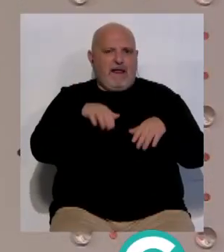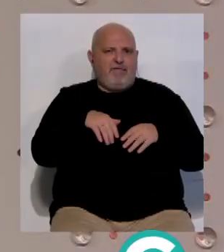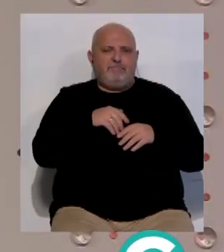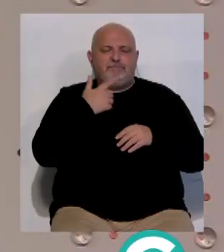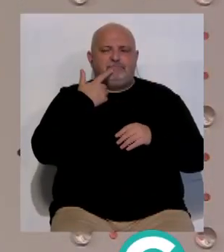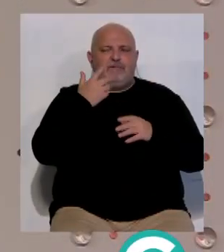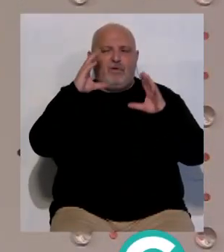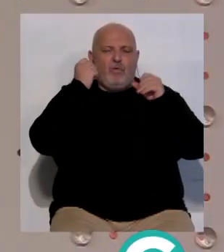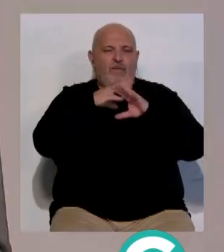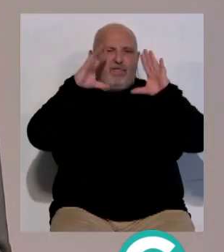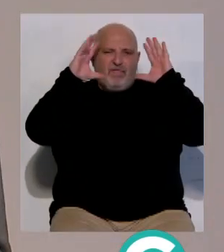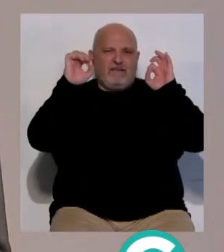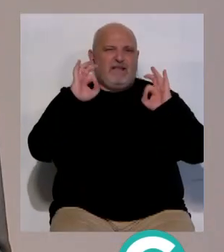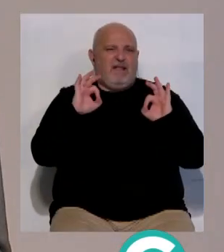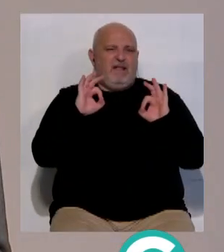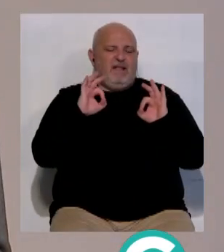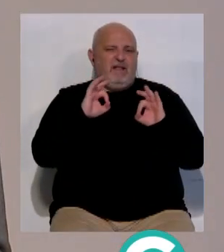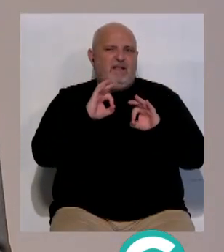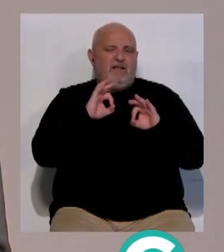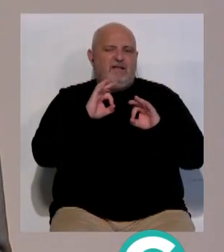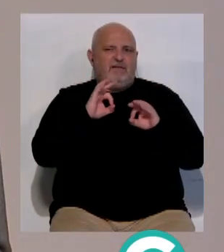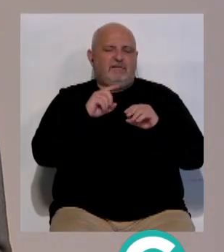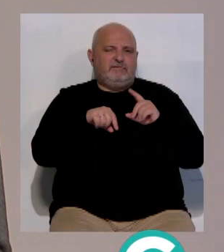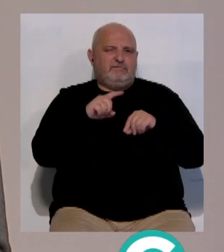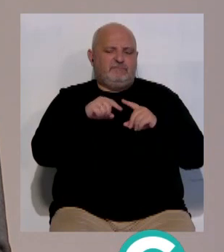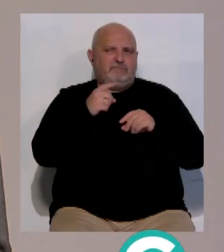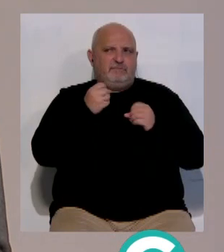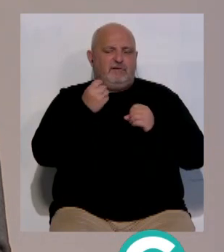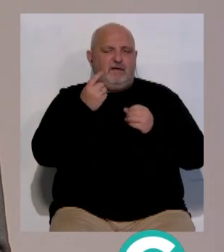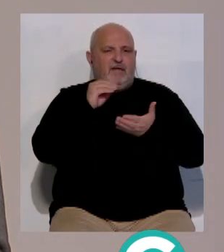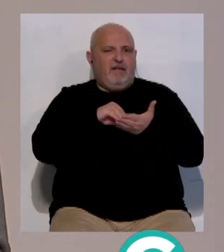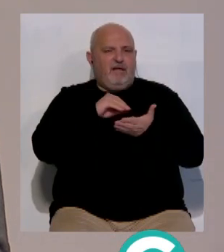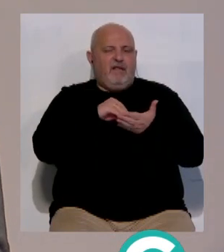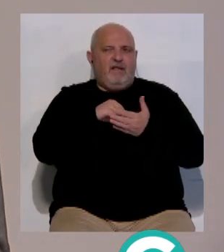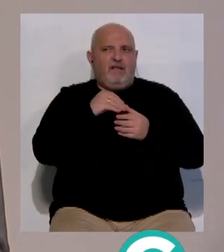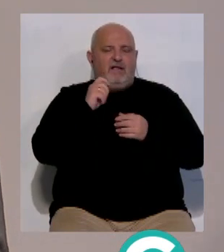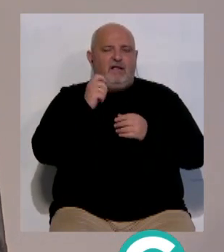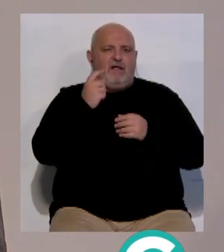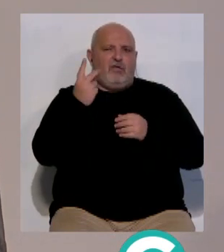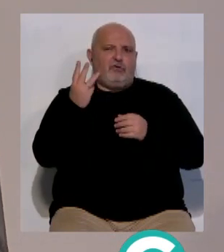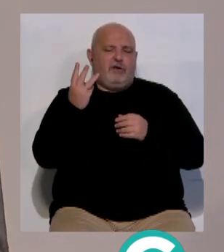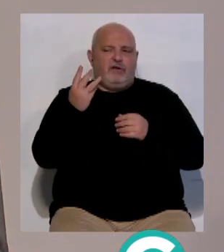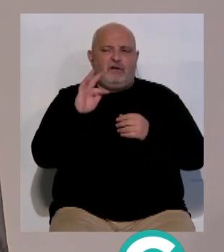son le estaban Rendo el partido o sea cada vez que pitaba algo tenía a dos o tres como mosca siempre